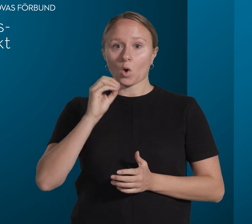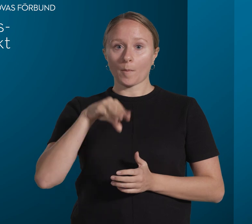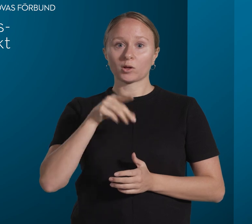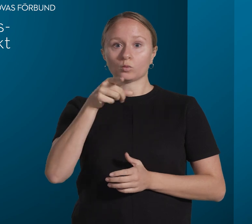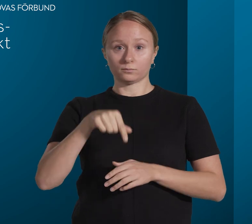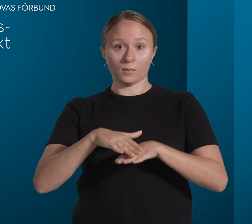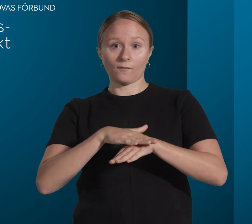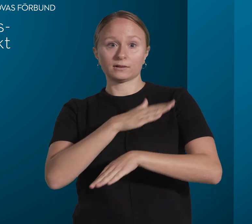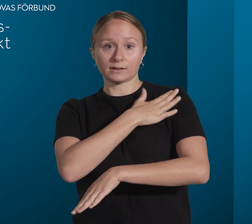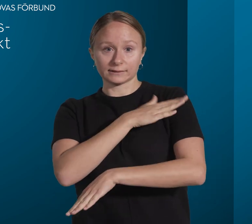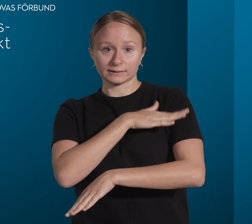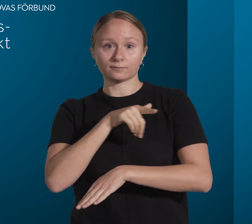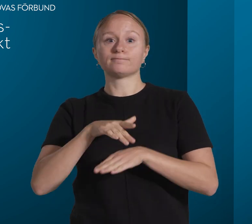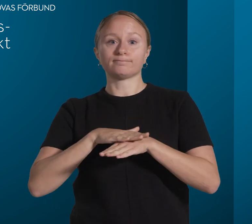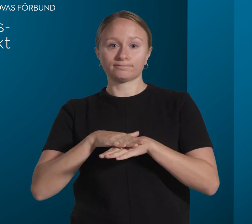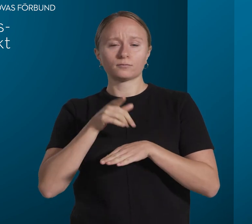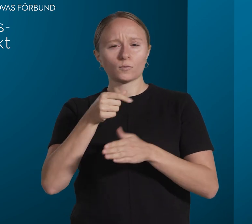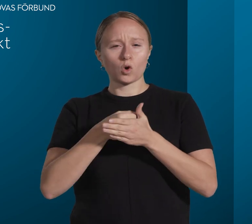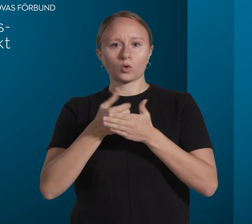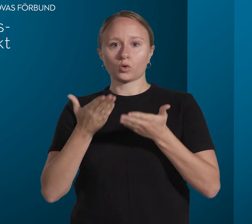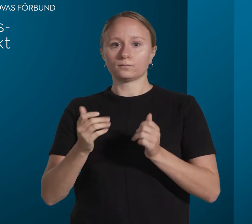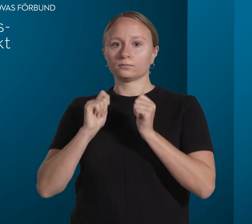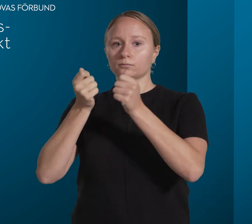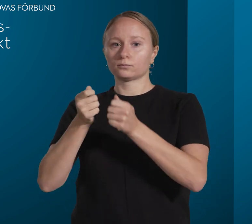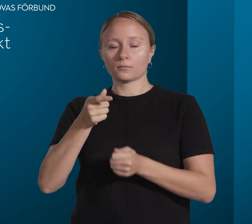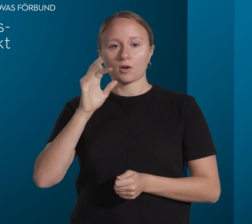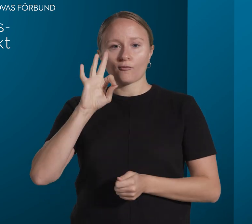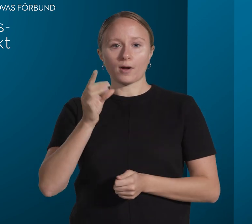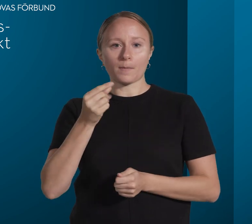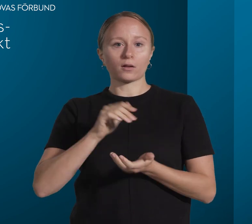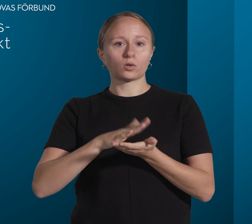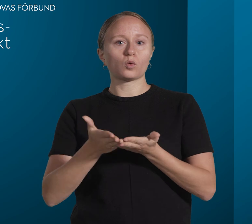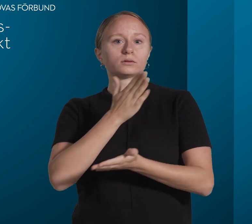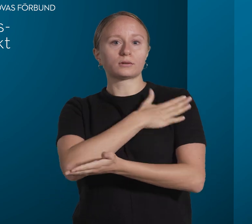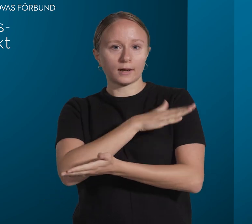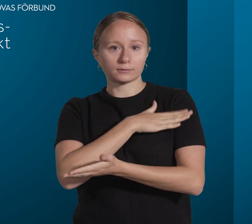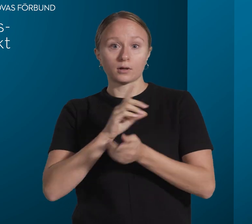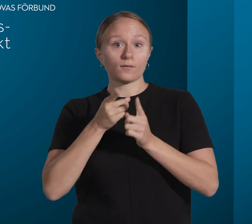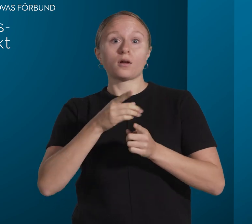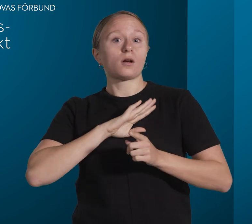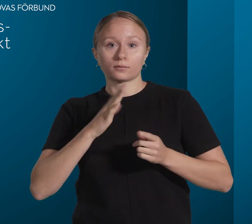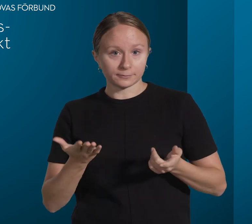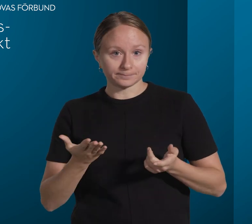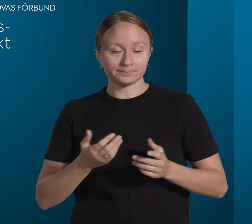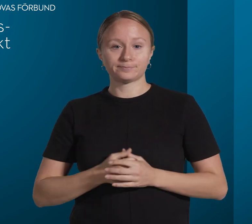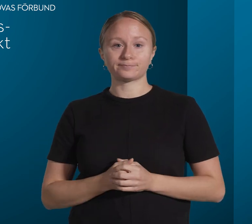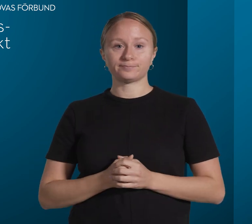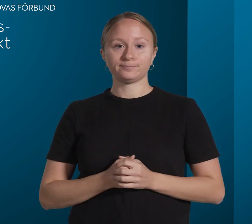Om du använder tjänsten bör du därför senast nu ansöka om FPA:s tolktjänst.